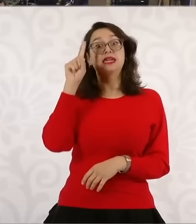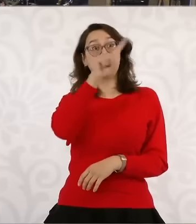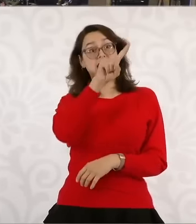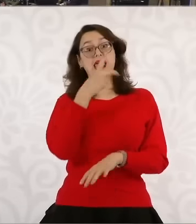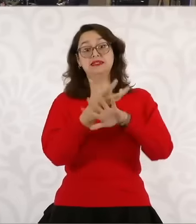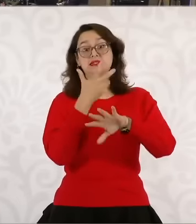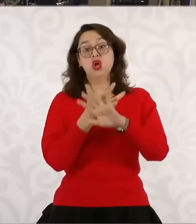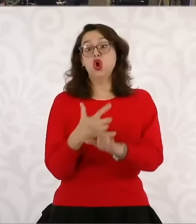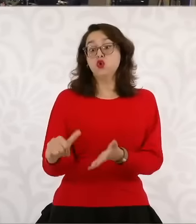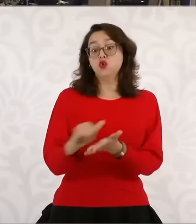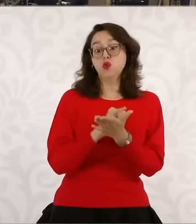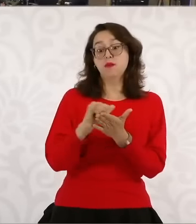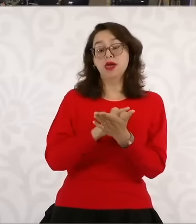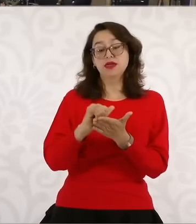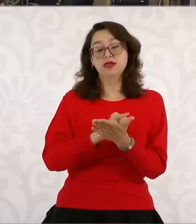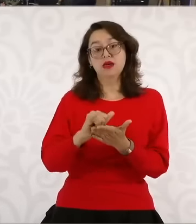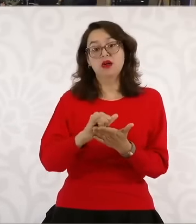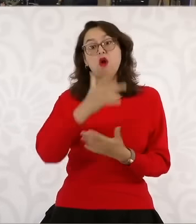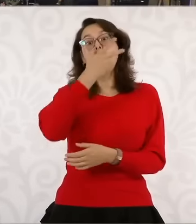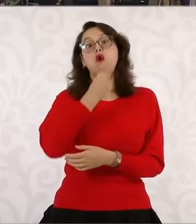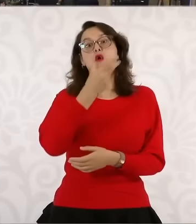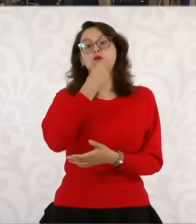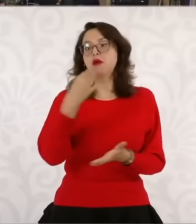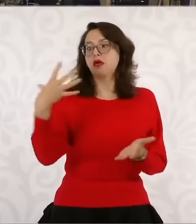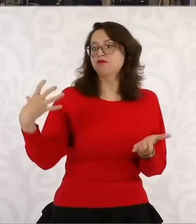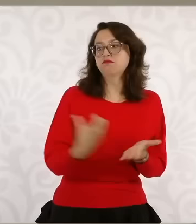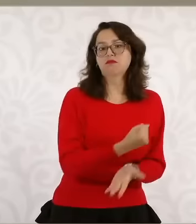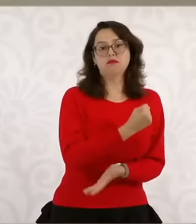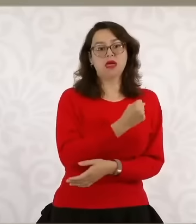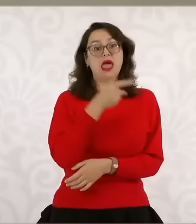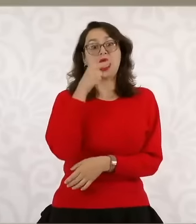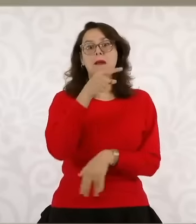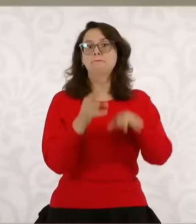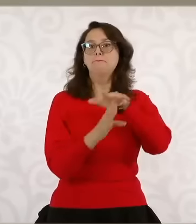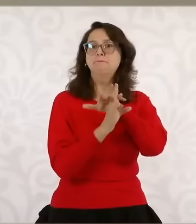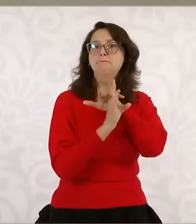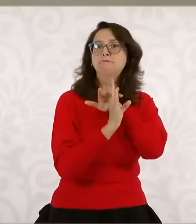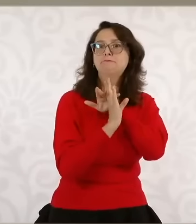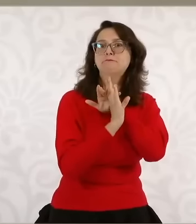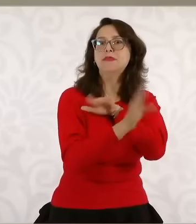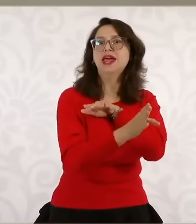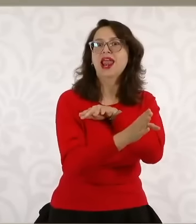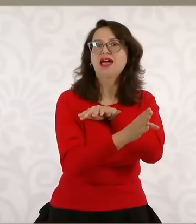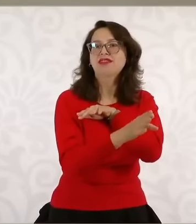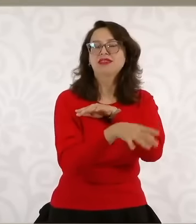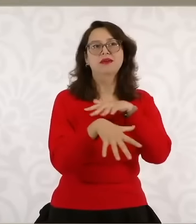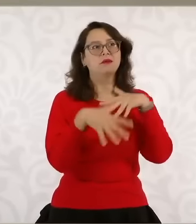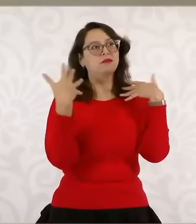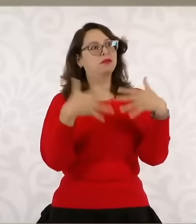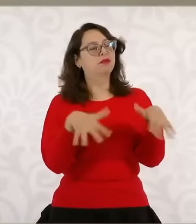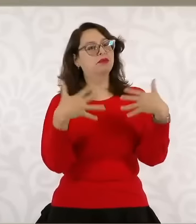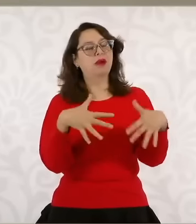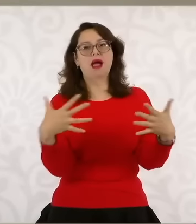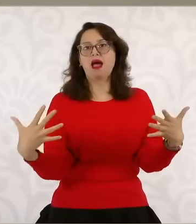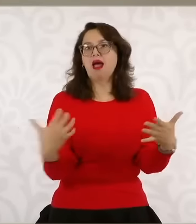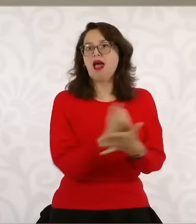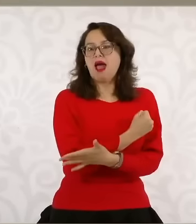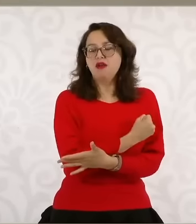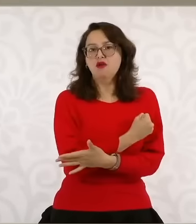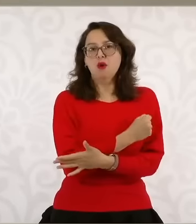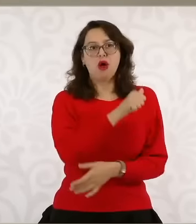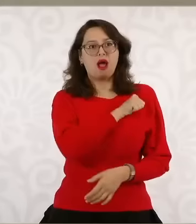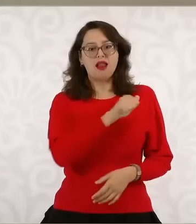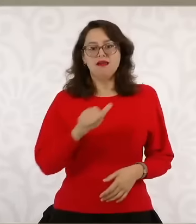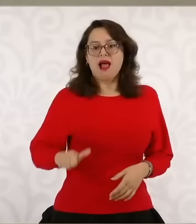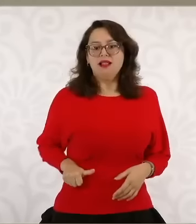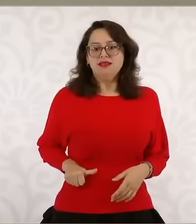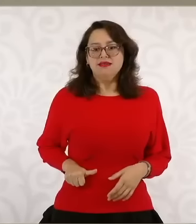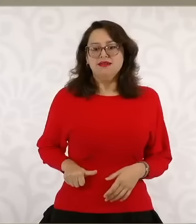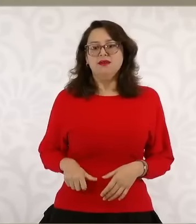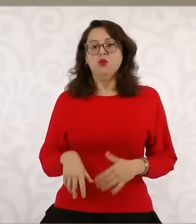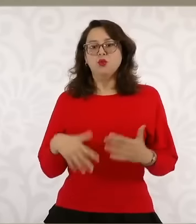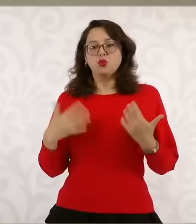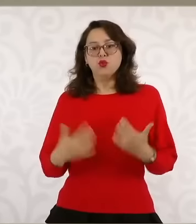Soran Madamni. es el primer alcalde inmigrante de Nueva York, Moreno. Y en campaña él señalaba